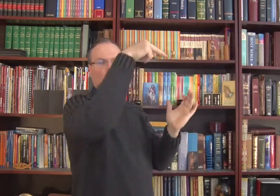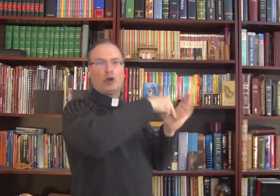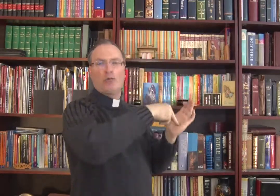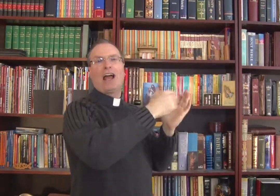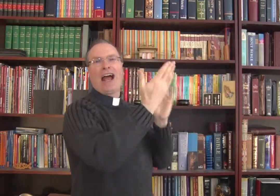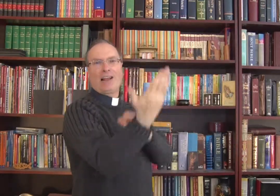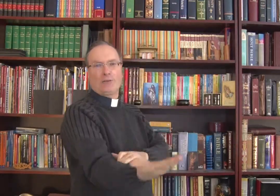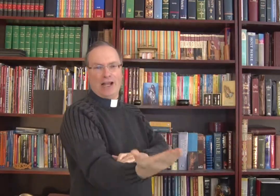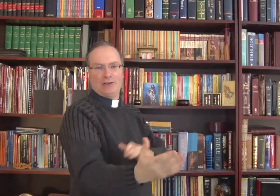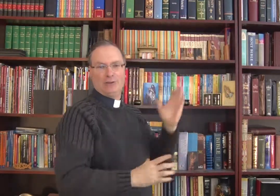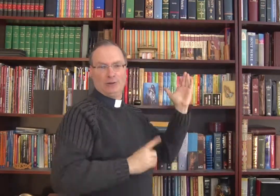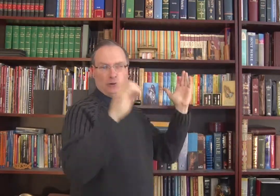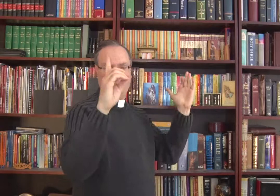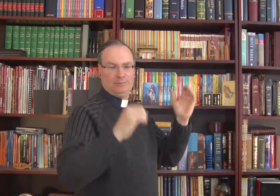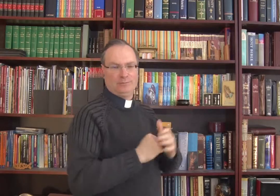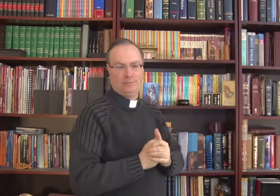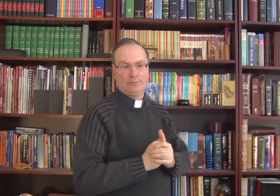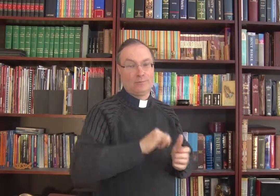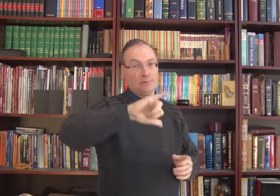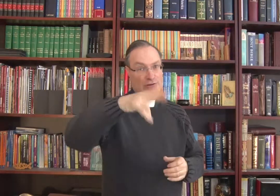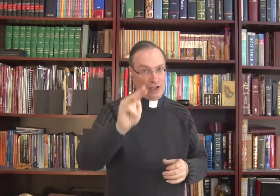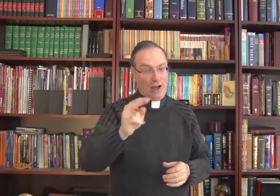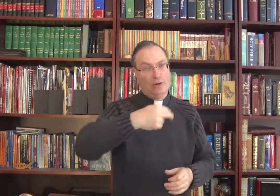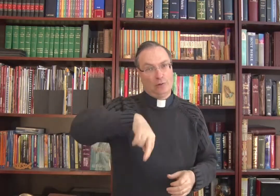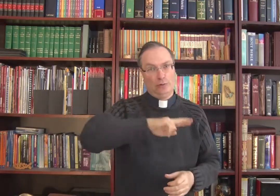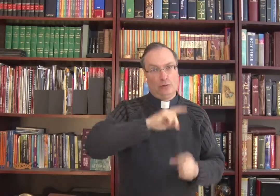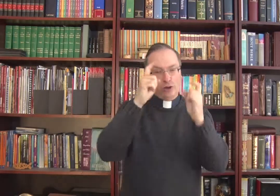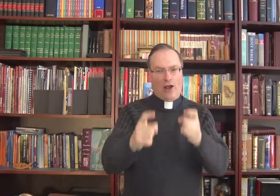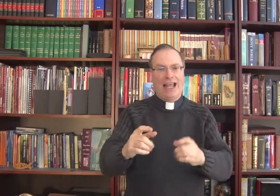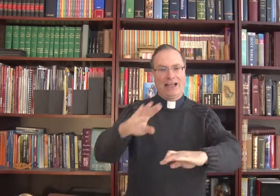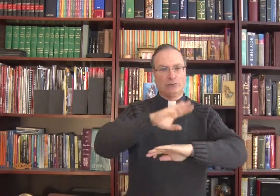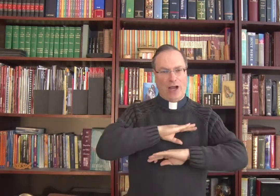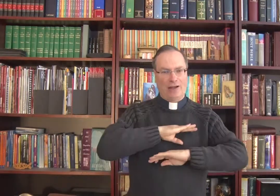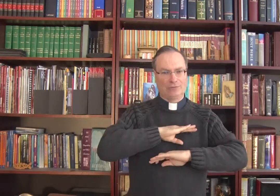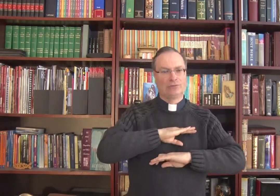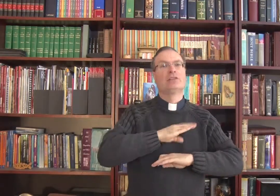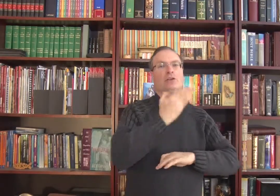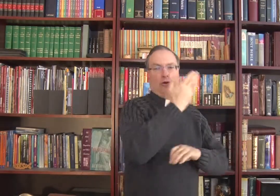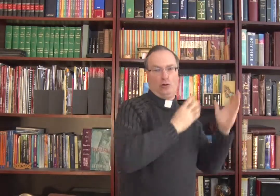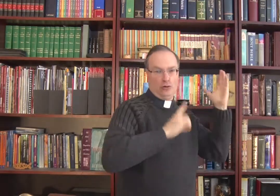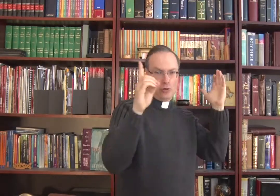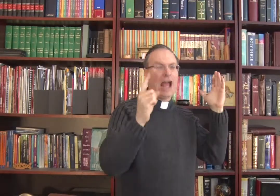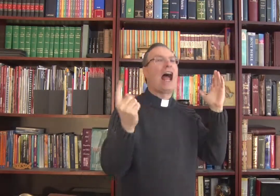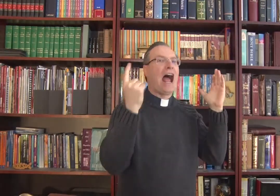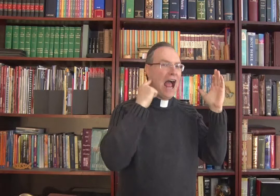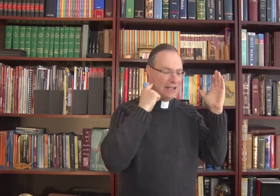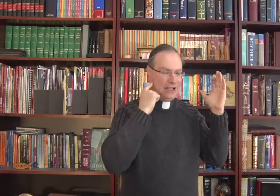debout à la droite de Dieu.» Jean nous donne l’assurance que Dieu entend